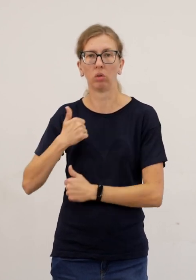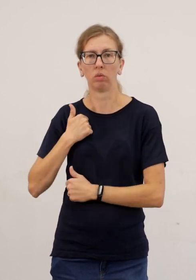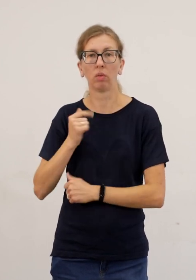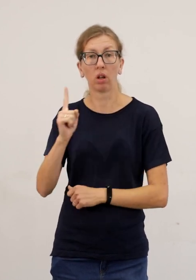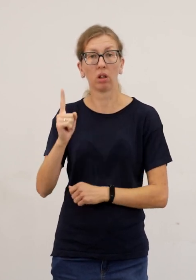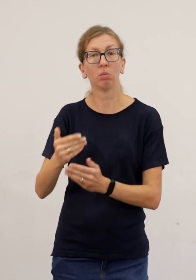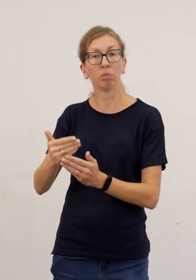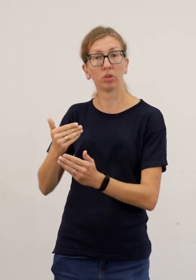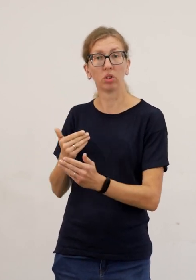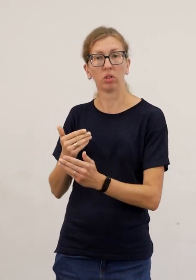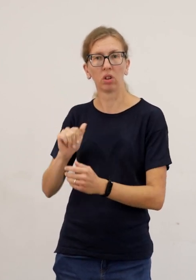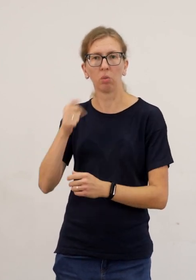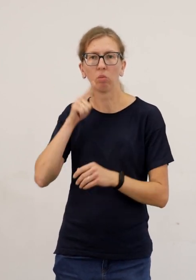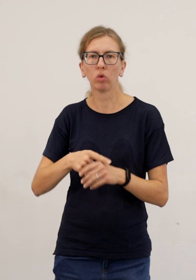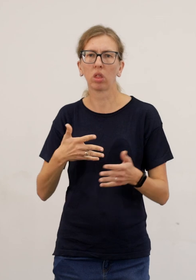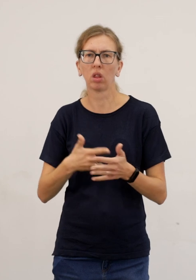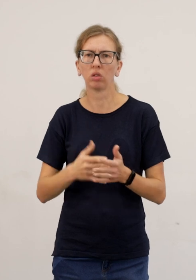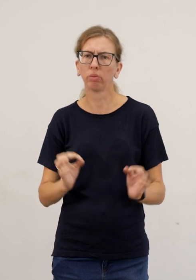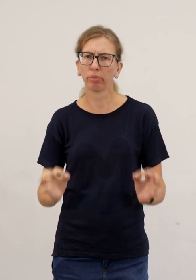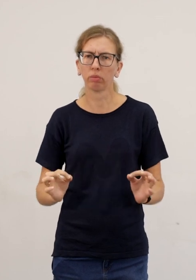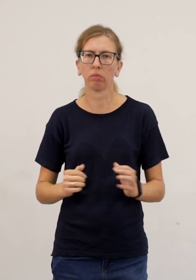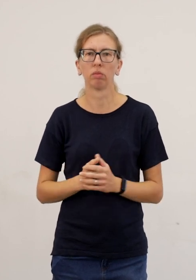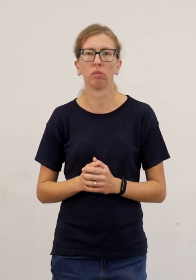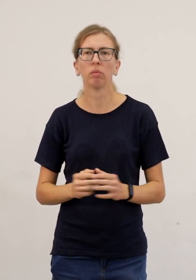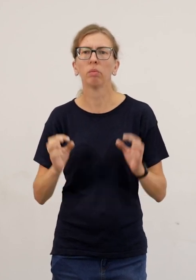Dobrze wykonaną szablą należało choćby przebić blachę o grubości